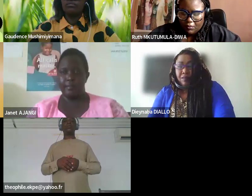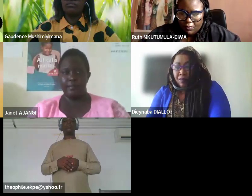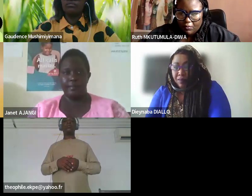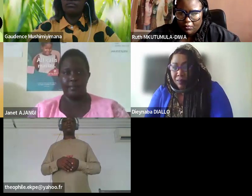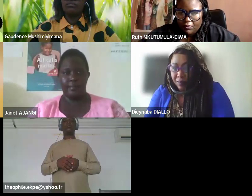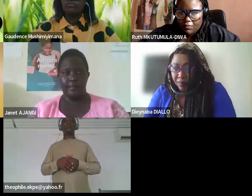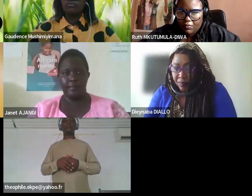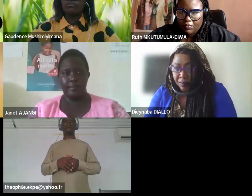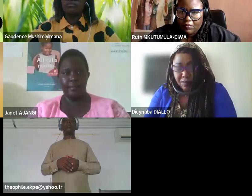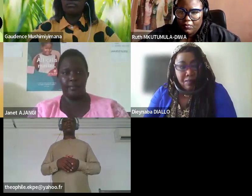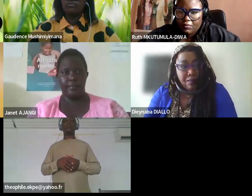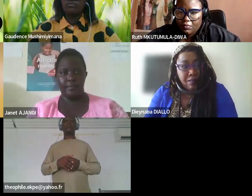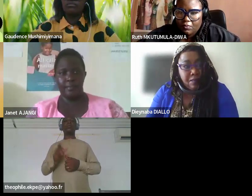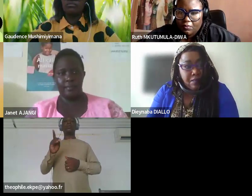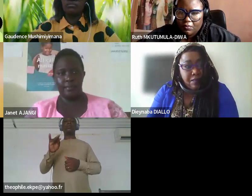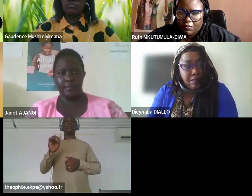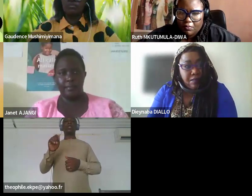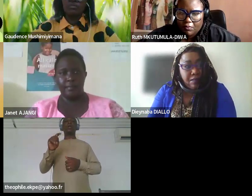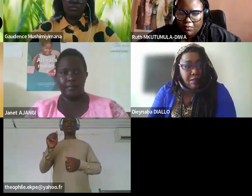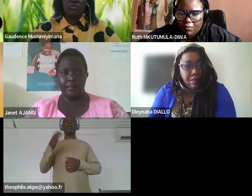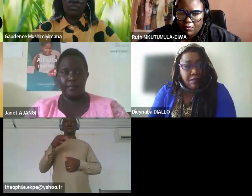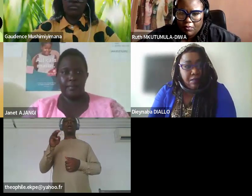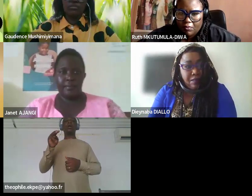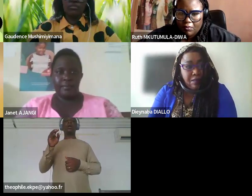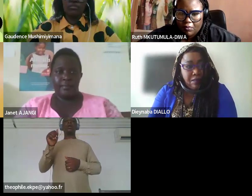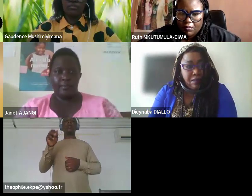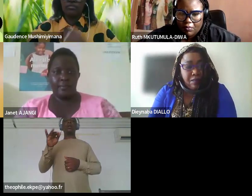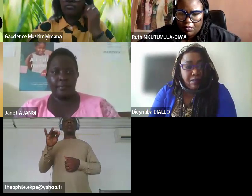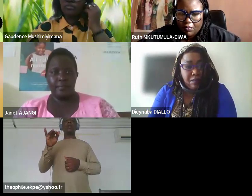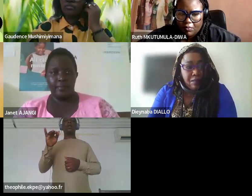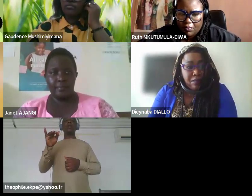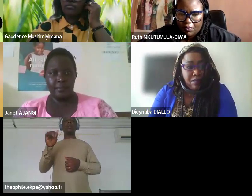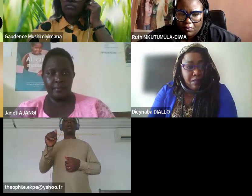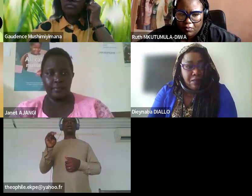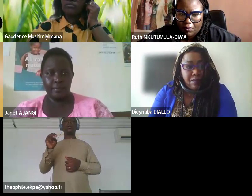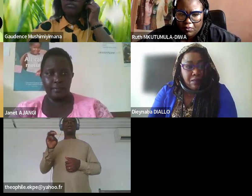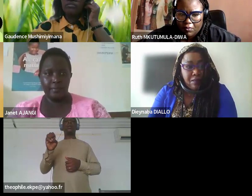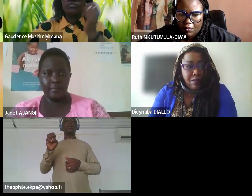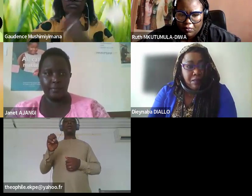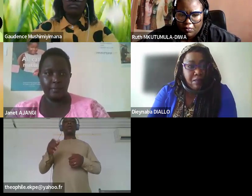l'autorisation ou bien écoutez euh tout ça se fera par la suite est-ce que il